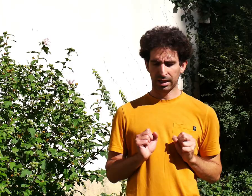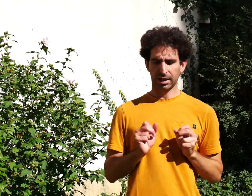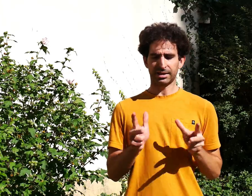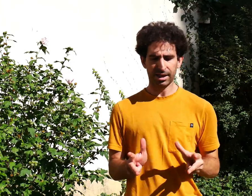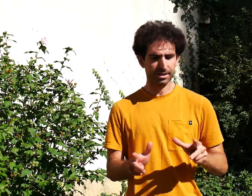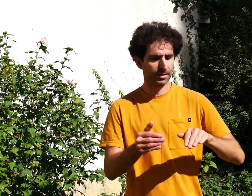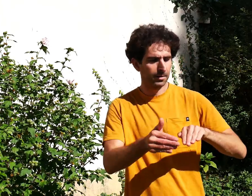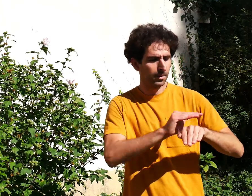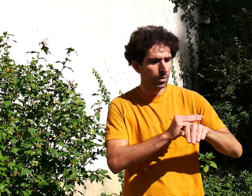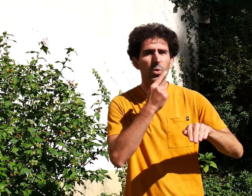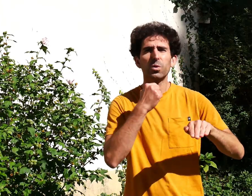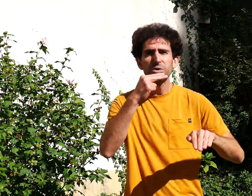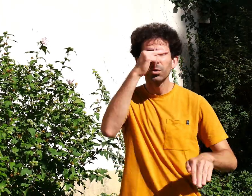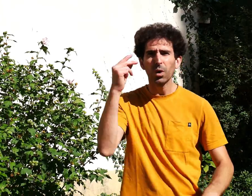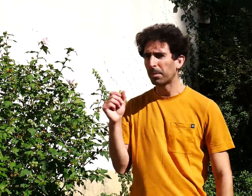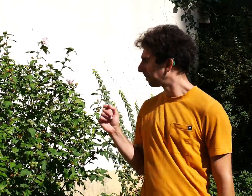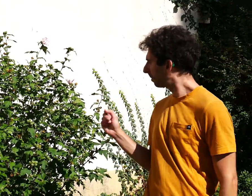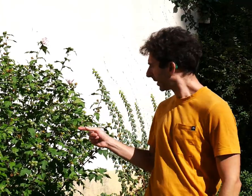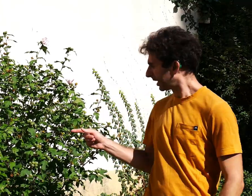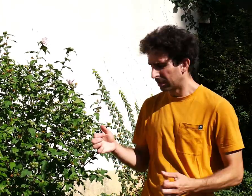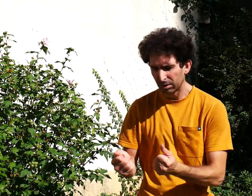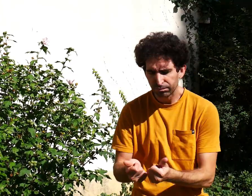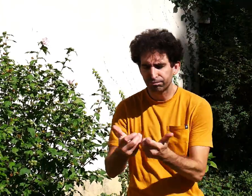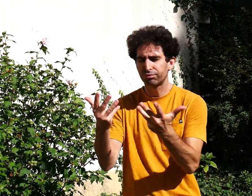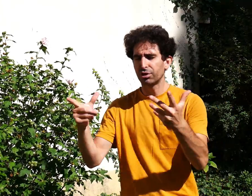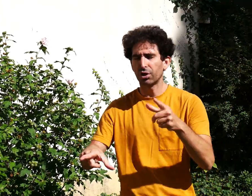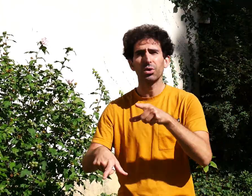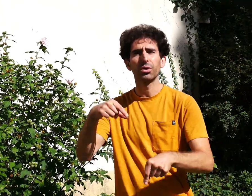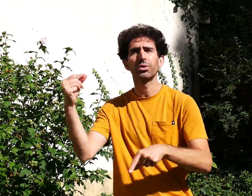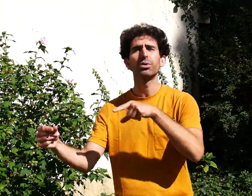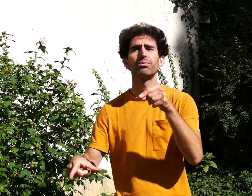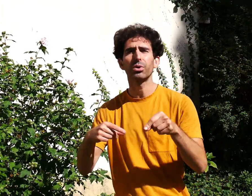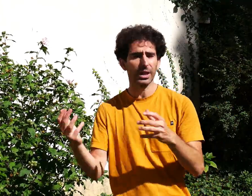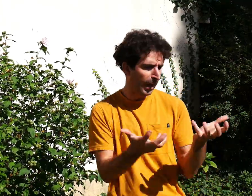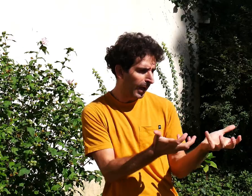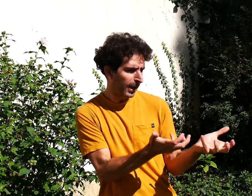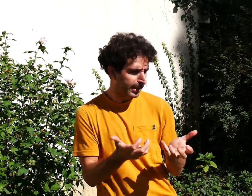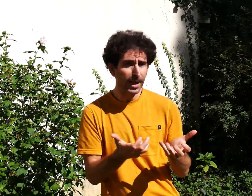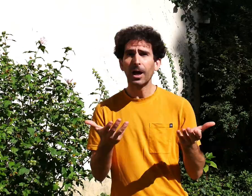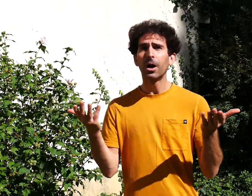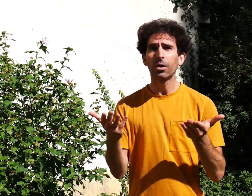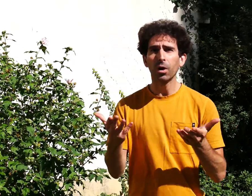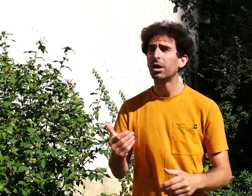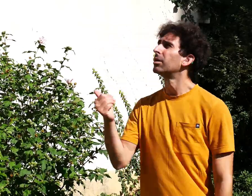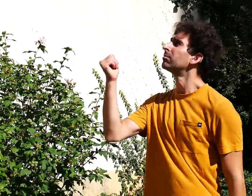Ces insectes rouges et noirs sont attirés par des plantes. Lesquelles ?